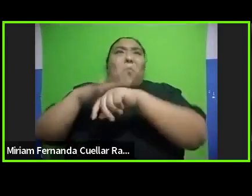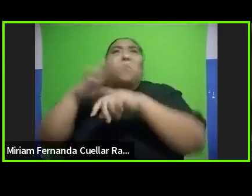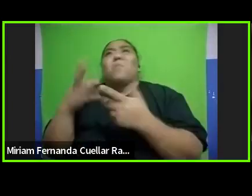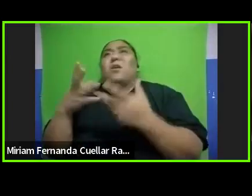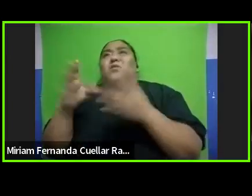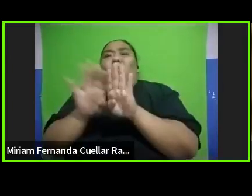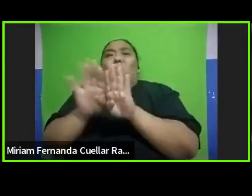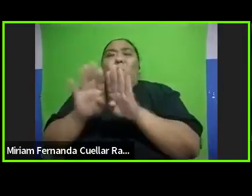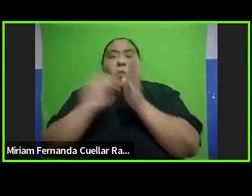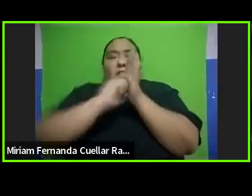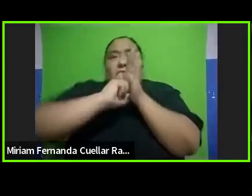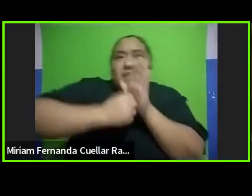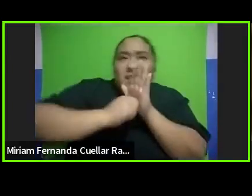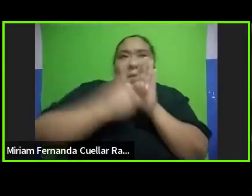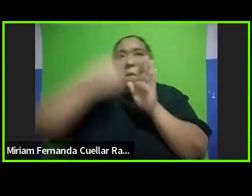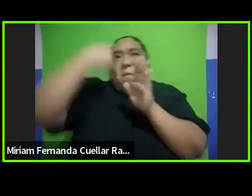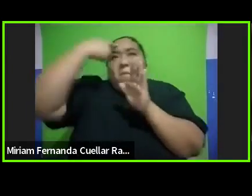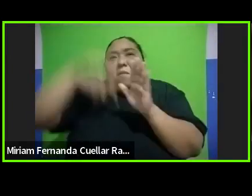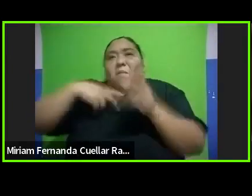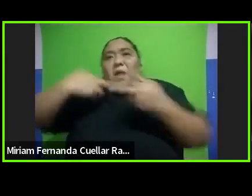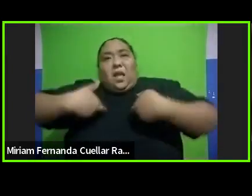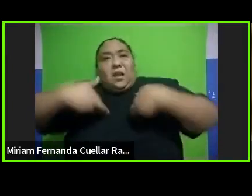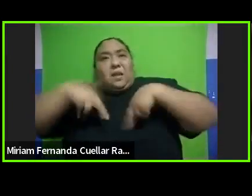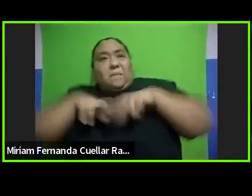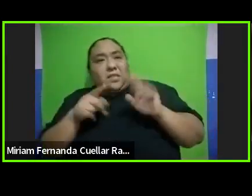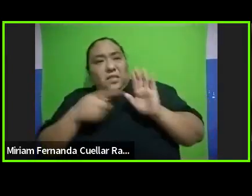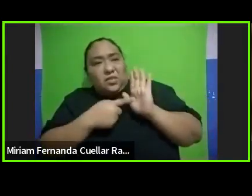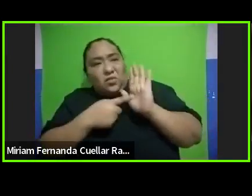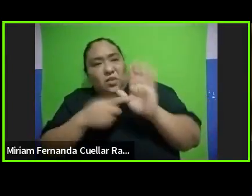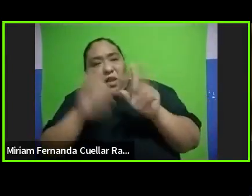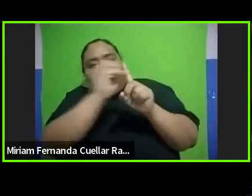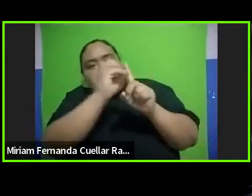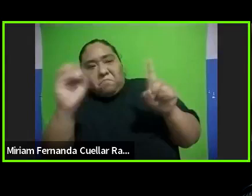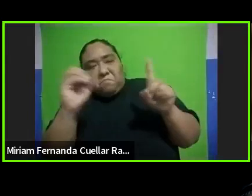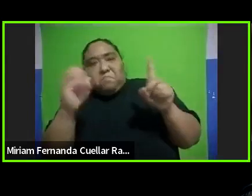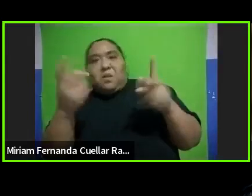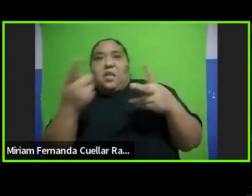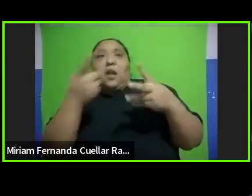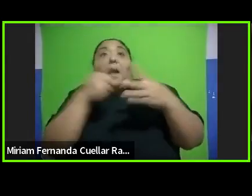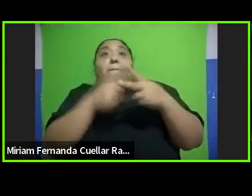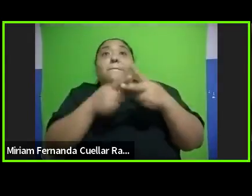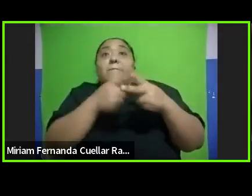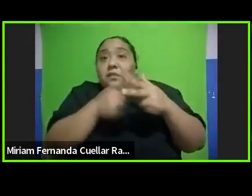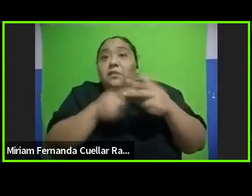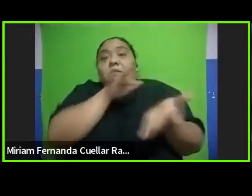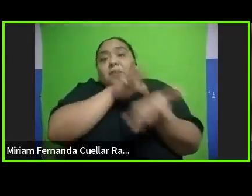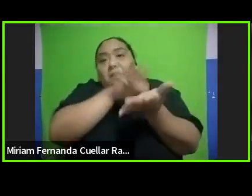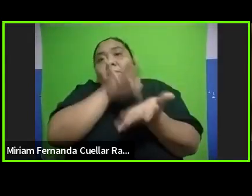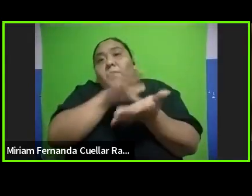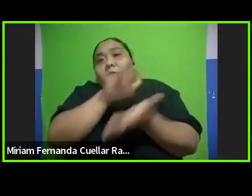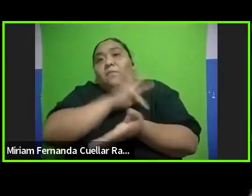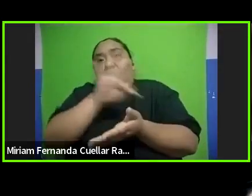pero más, como representaciones simbólicas simbólicas, y que simbólicas, y que estas representaciones se pueden apoyar, apoyar, desde